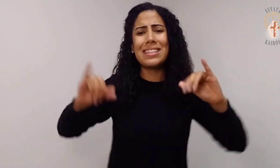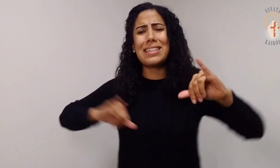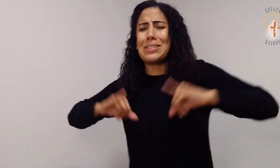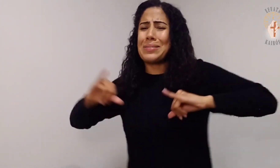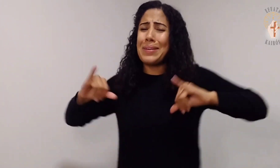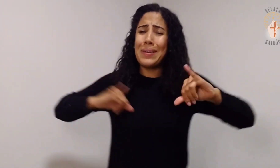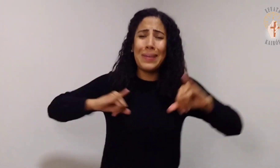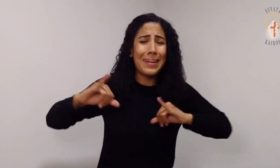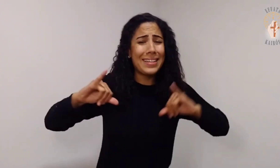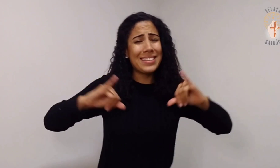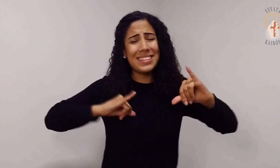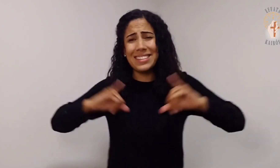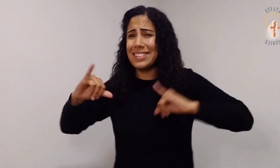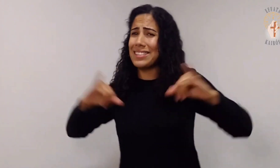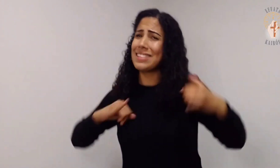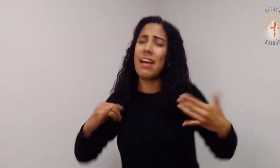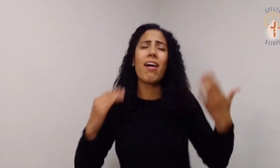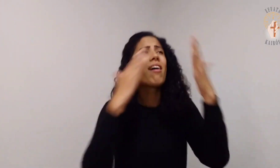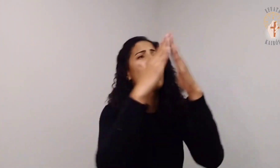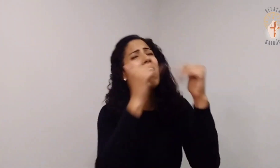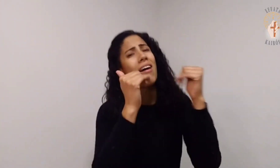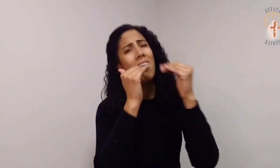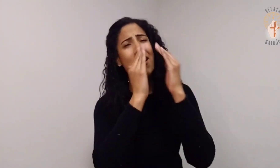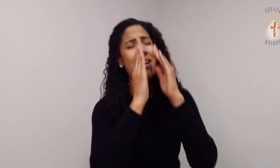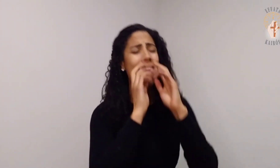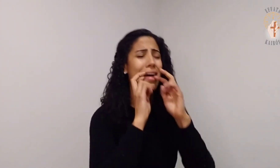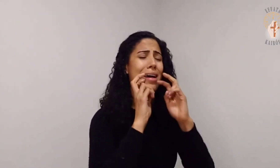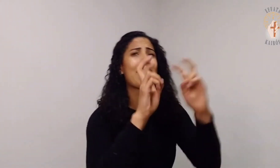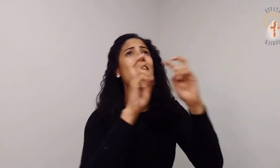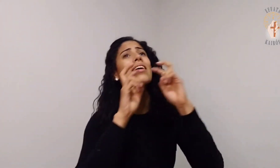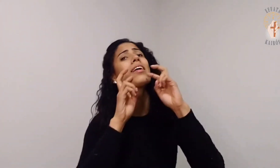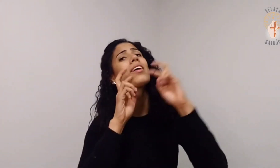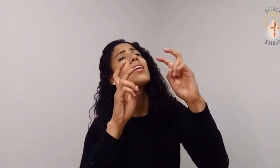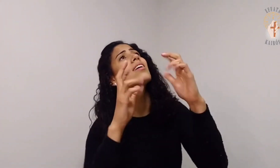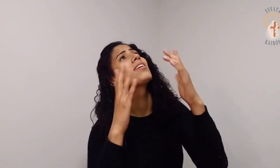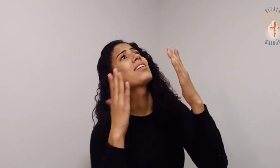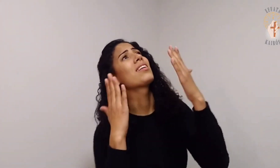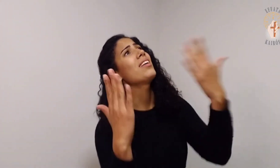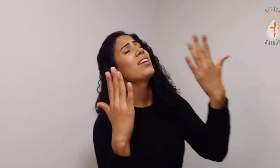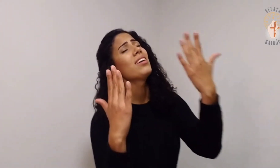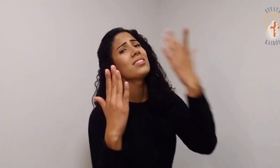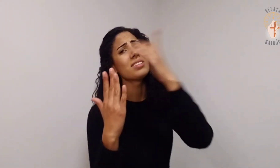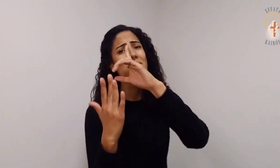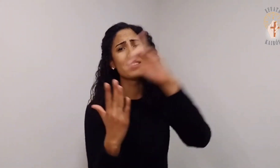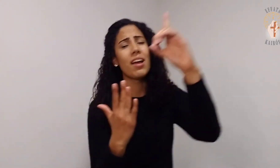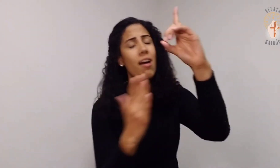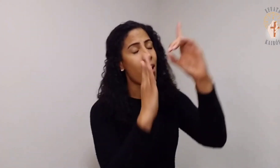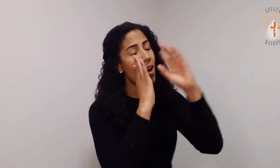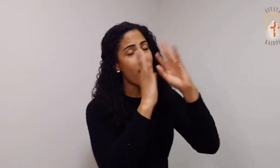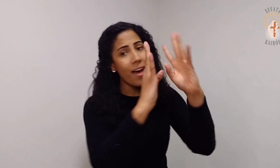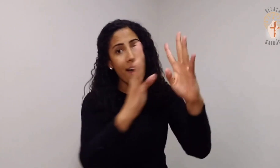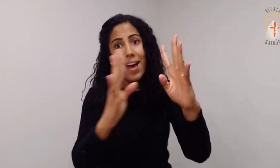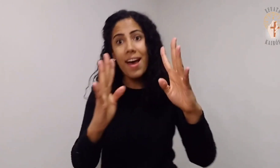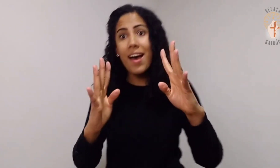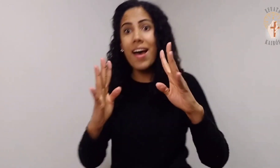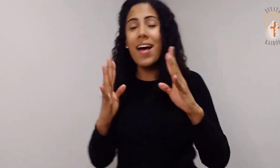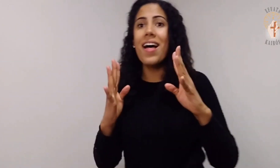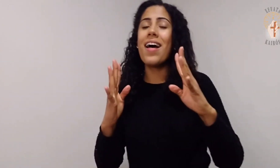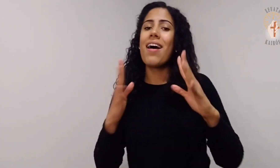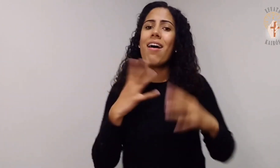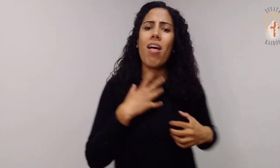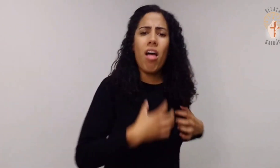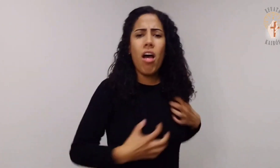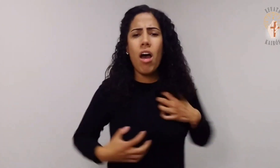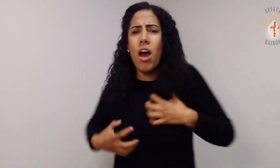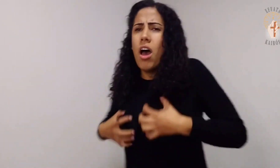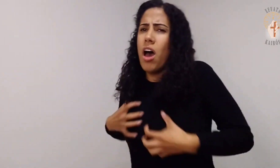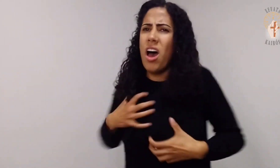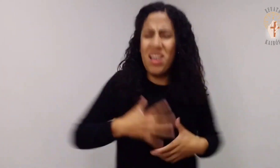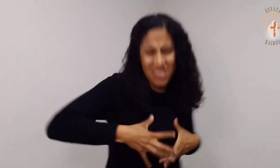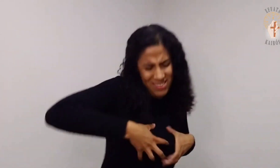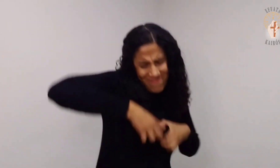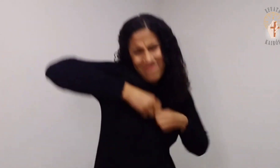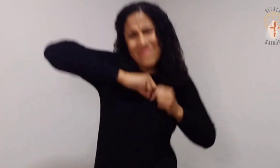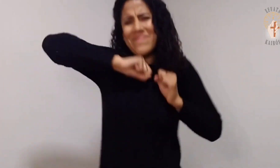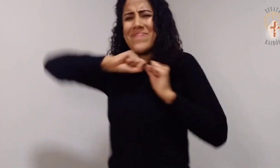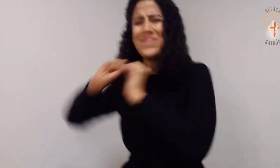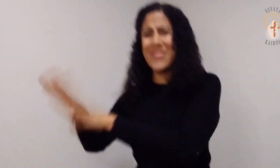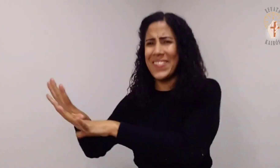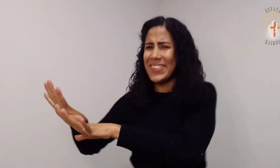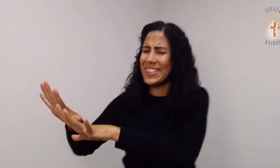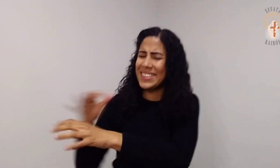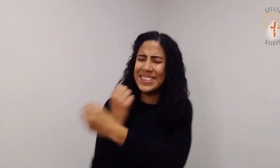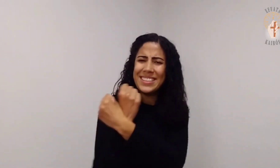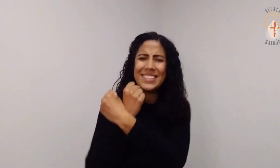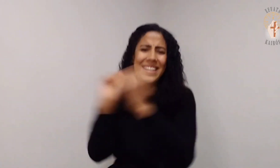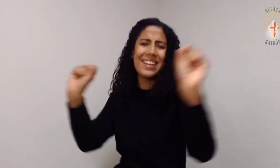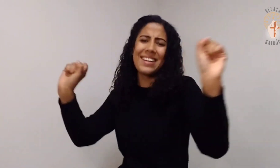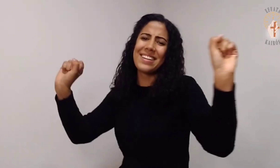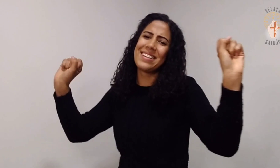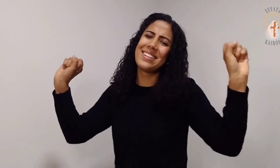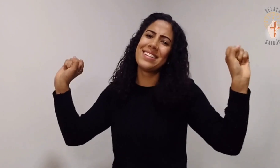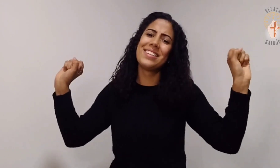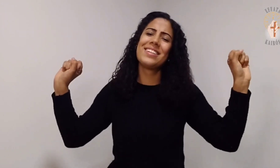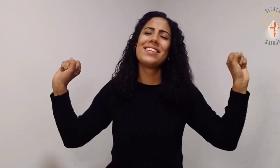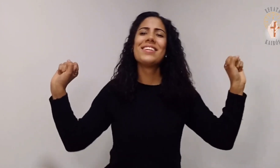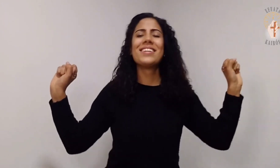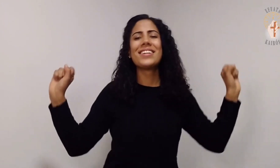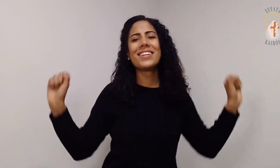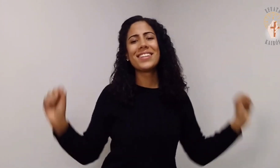Este infeliz gritou a Deus, e foi ouvido, E o Senhor o libertou de toda angústia.